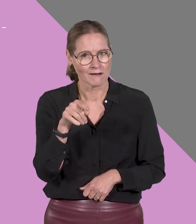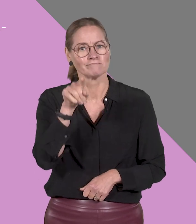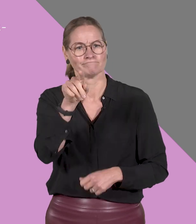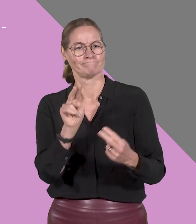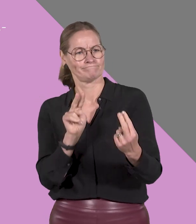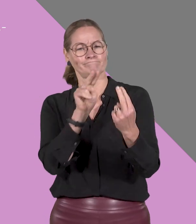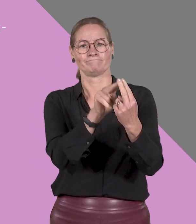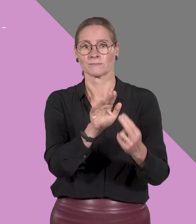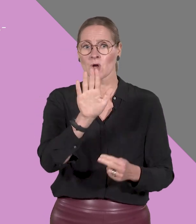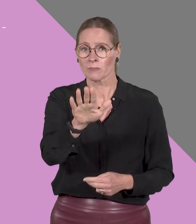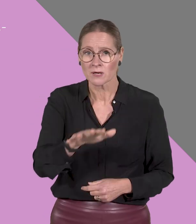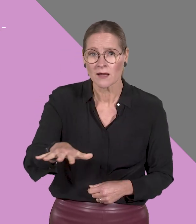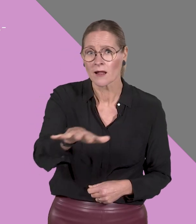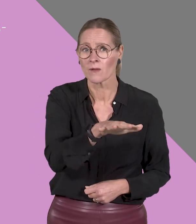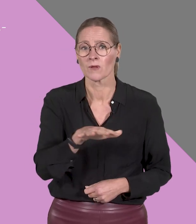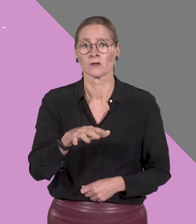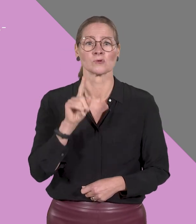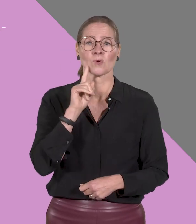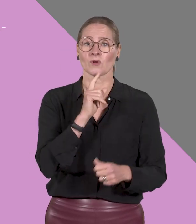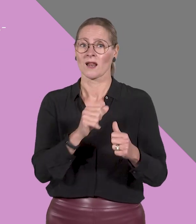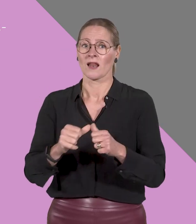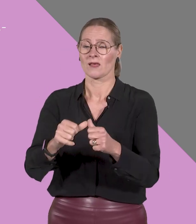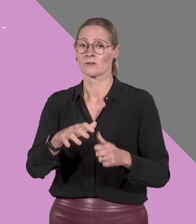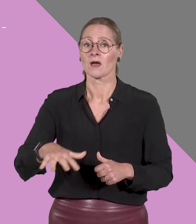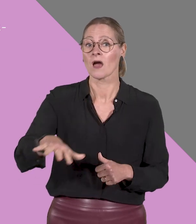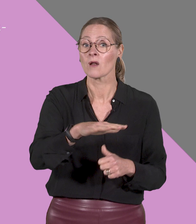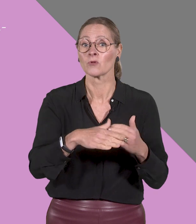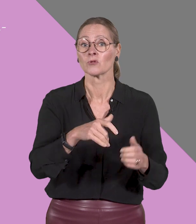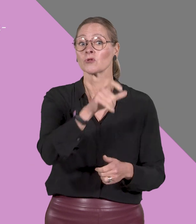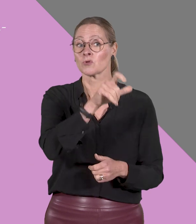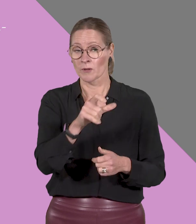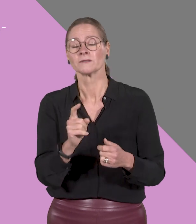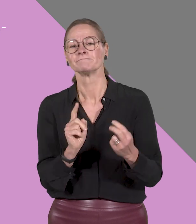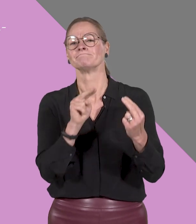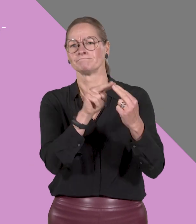ota yhteyttä oman alueesi Kuurojen Liiton aluetyöntekijään, -